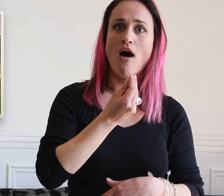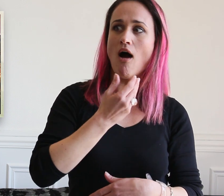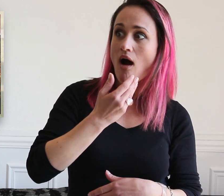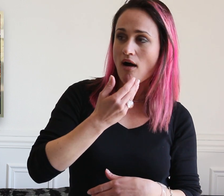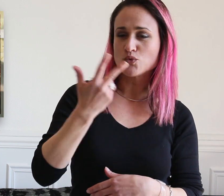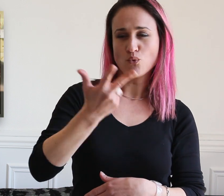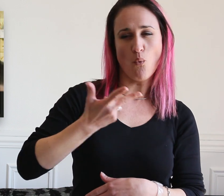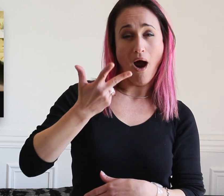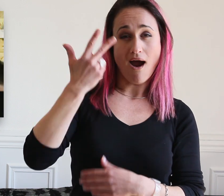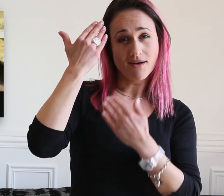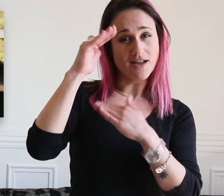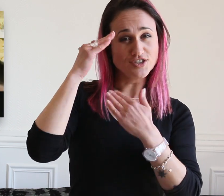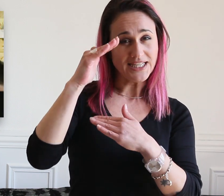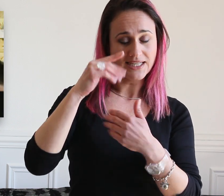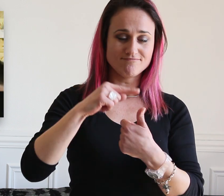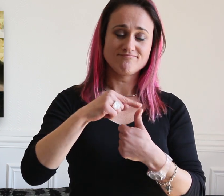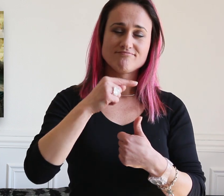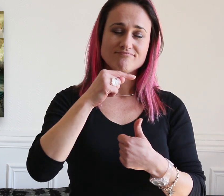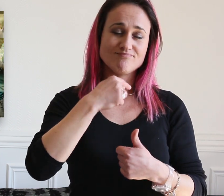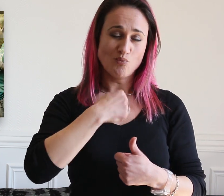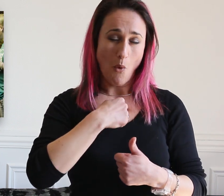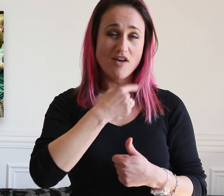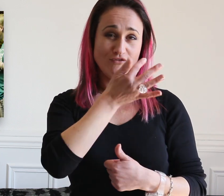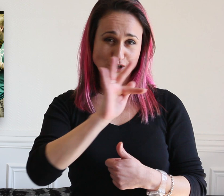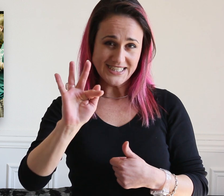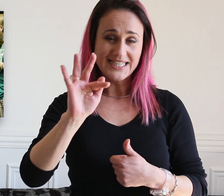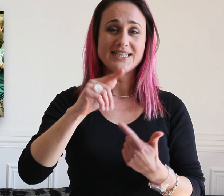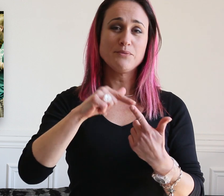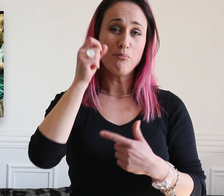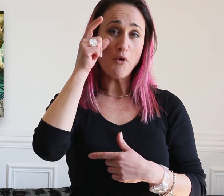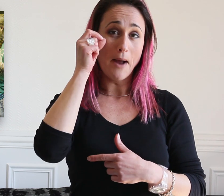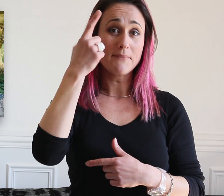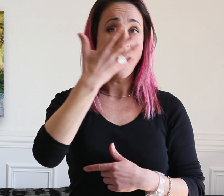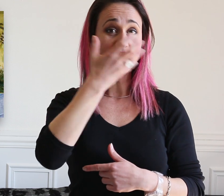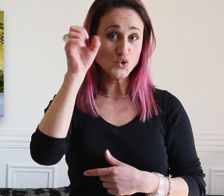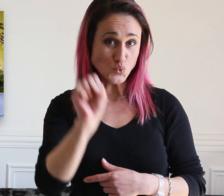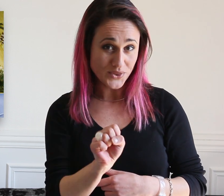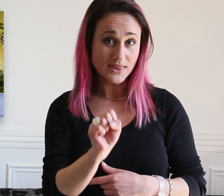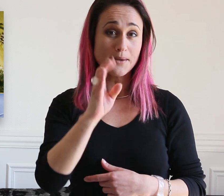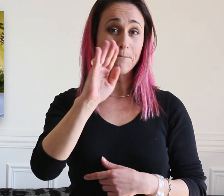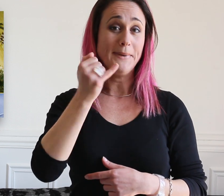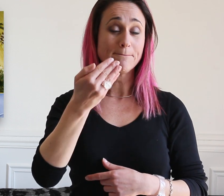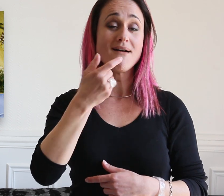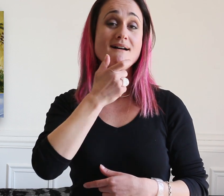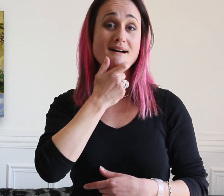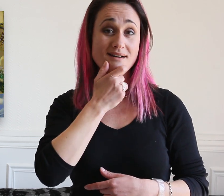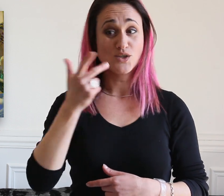Face aux intervenants étrangers, dont moi française, Braam sud africain, et Bim anglais, ..